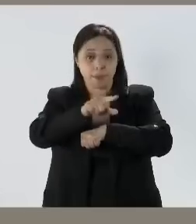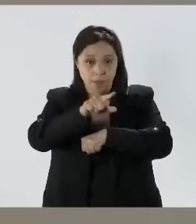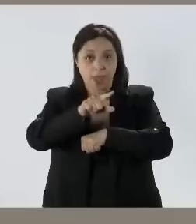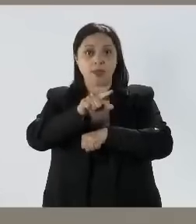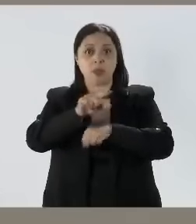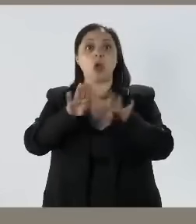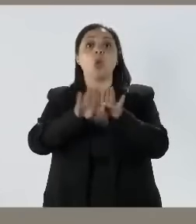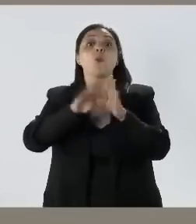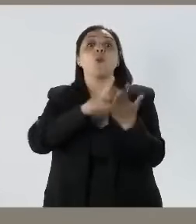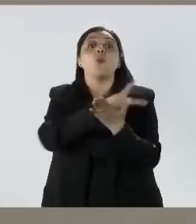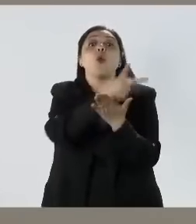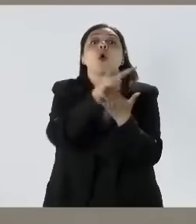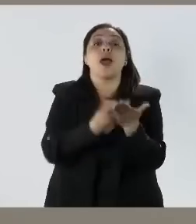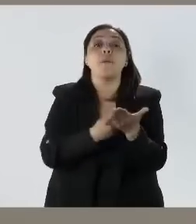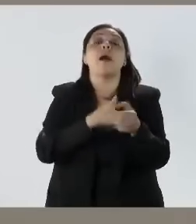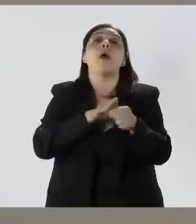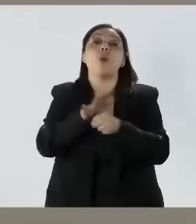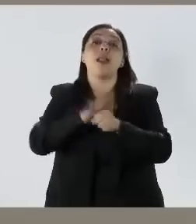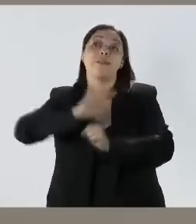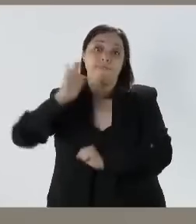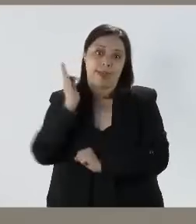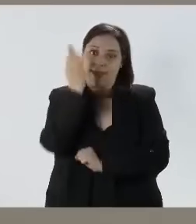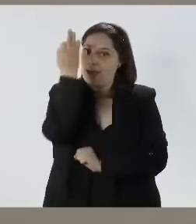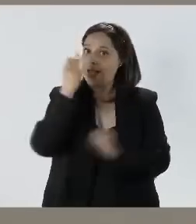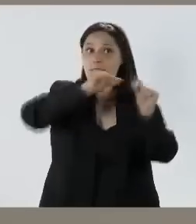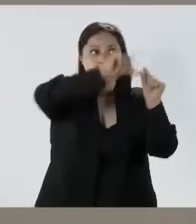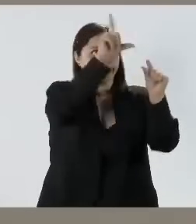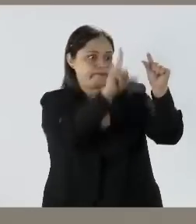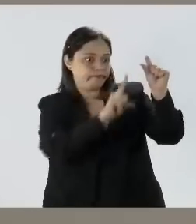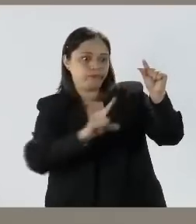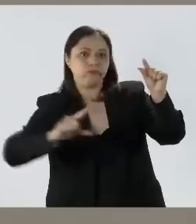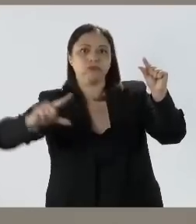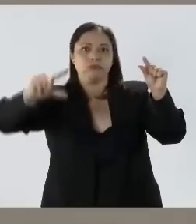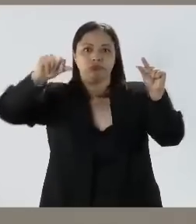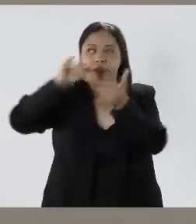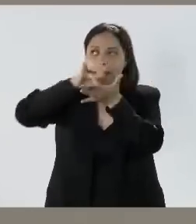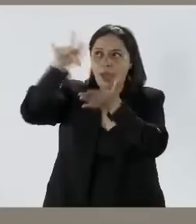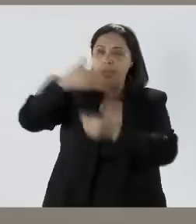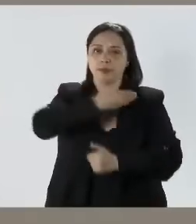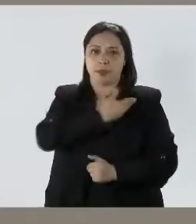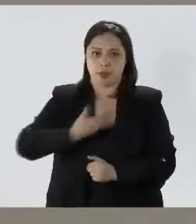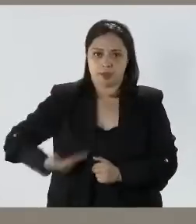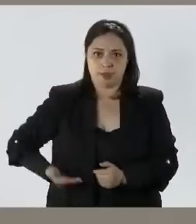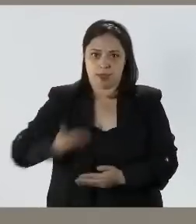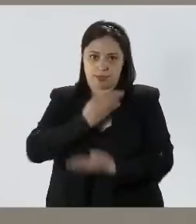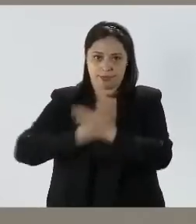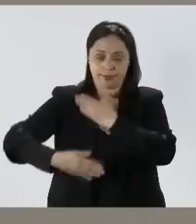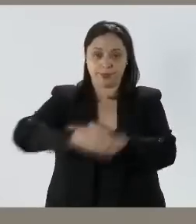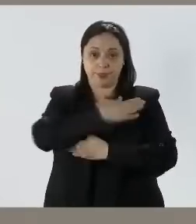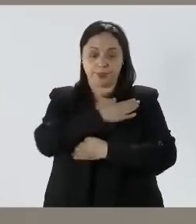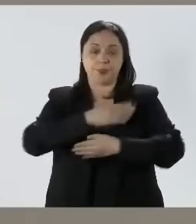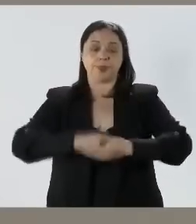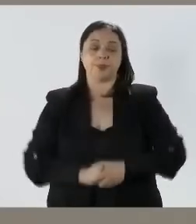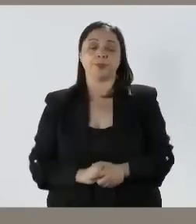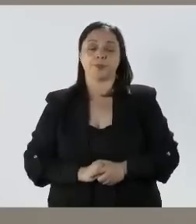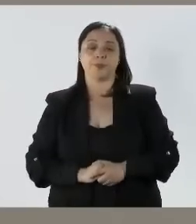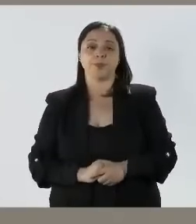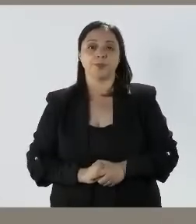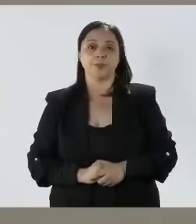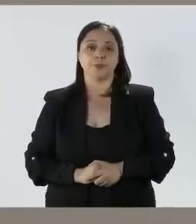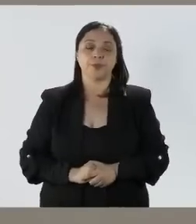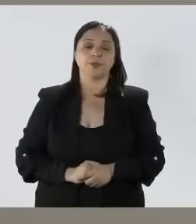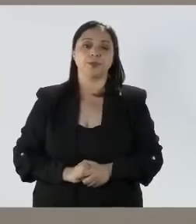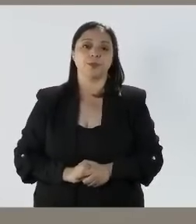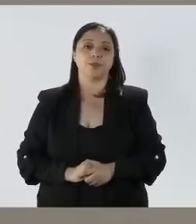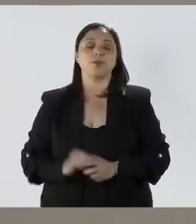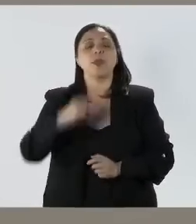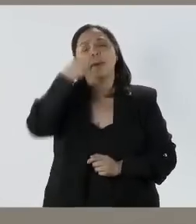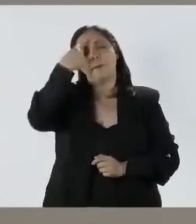Federal que llega todo el país con la presidenta para que los estudiantes de nivel superior no